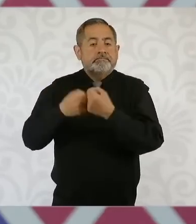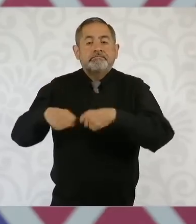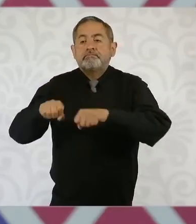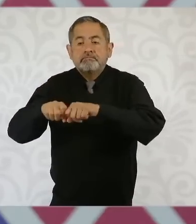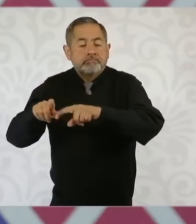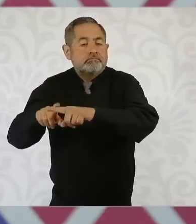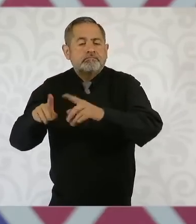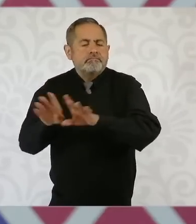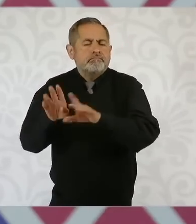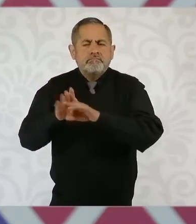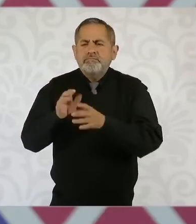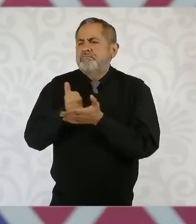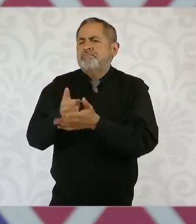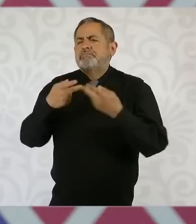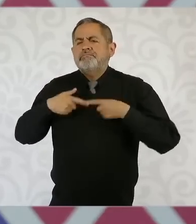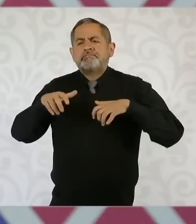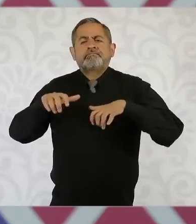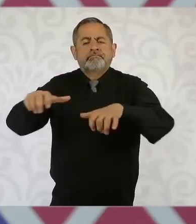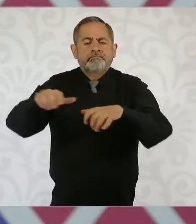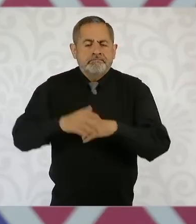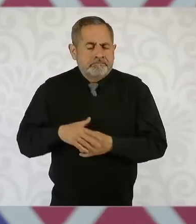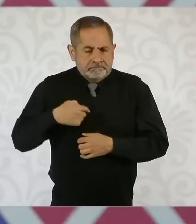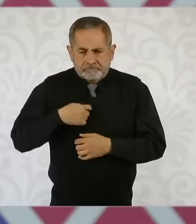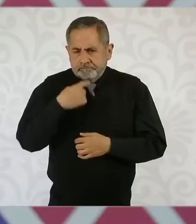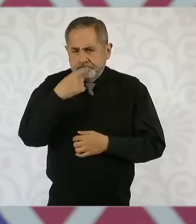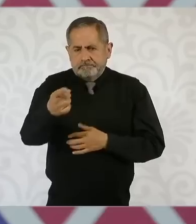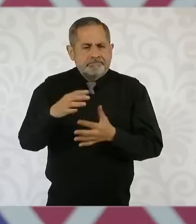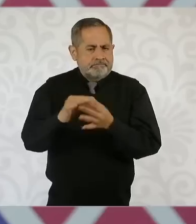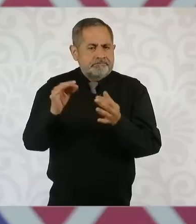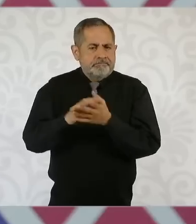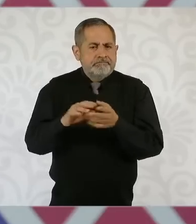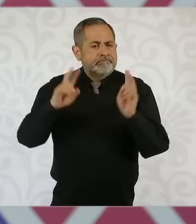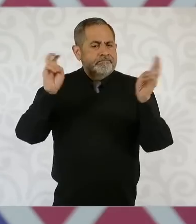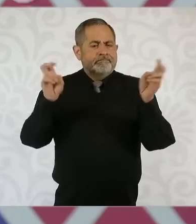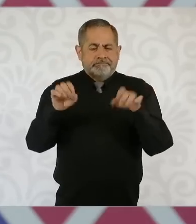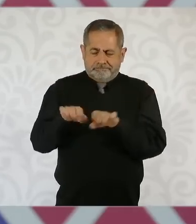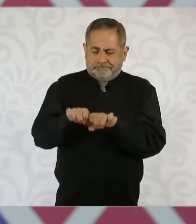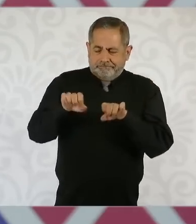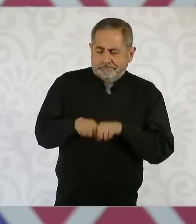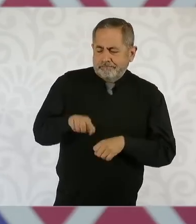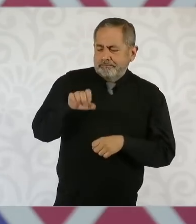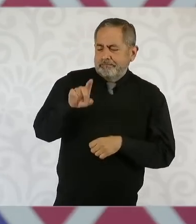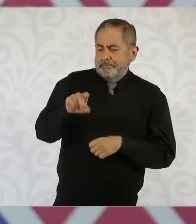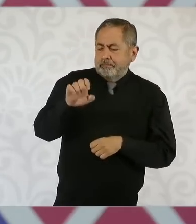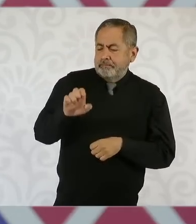yo mencionaba estos eh jornadas que los llamamos equipos depots pero también nosotros donamos más